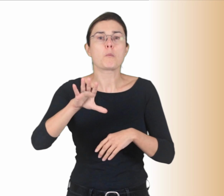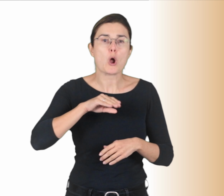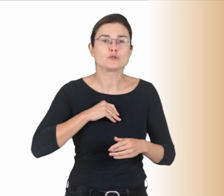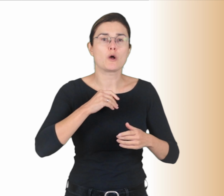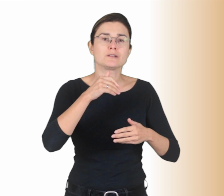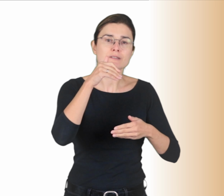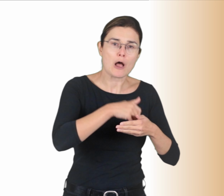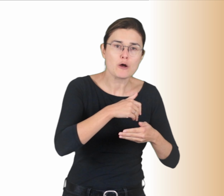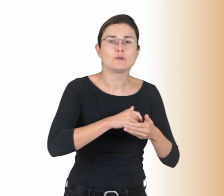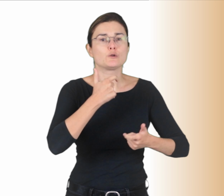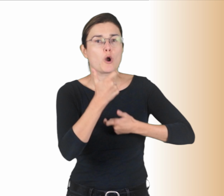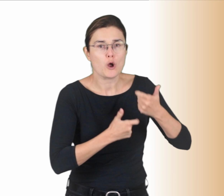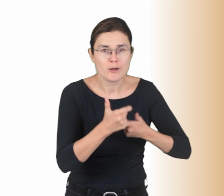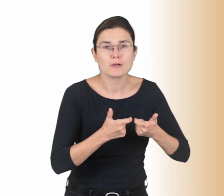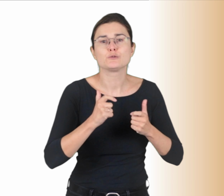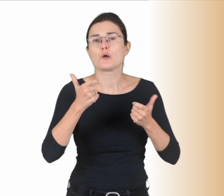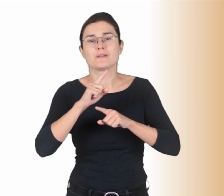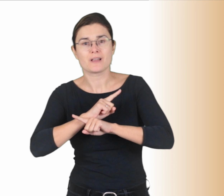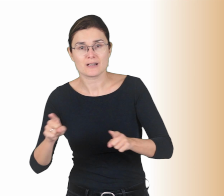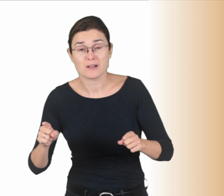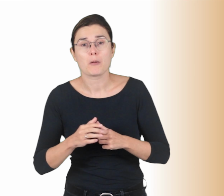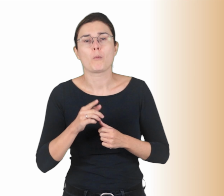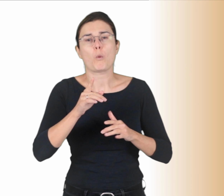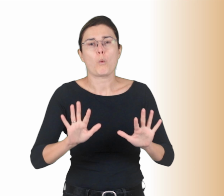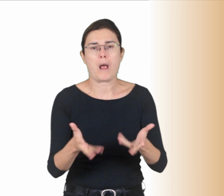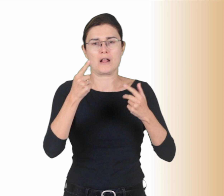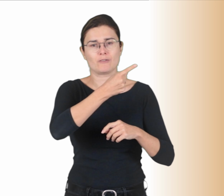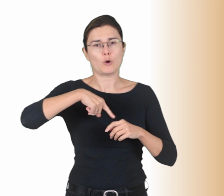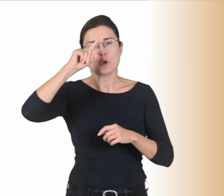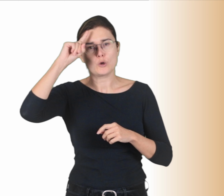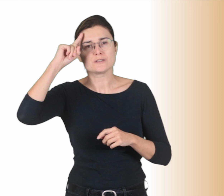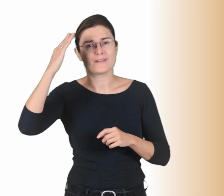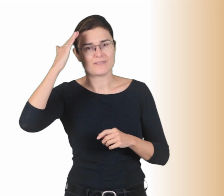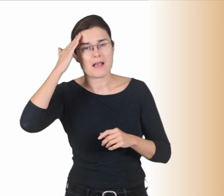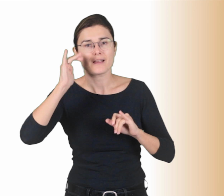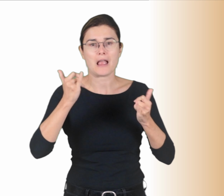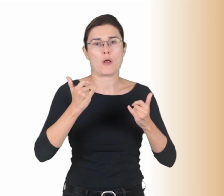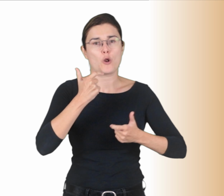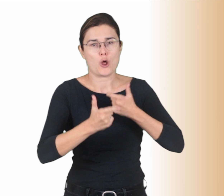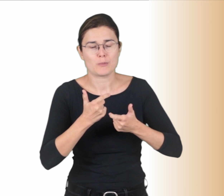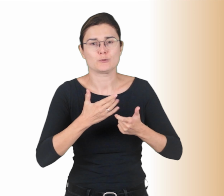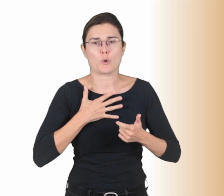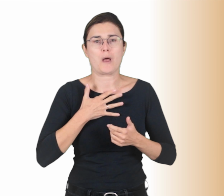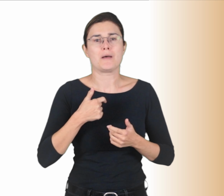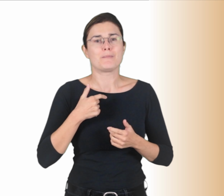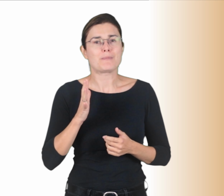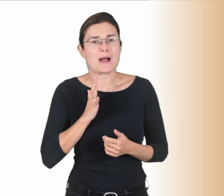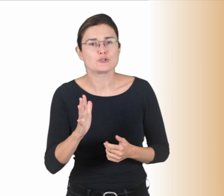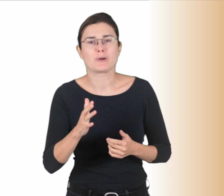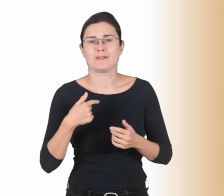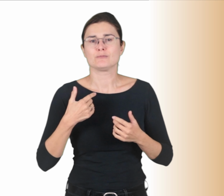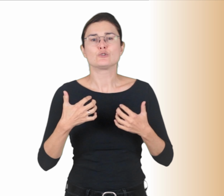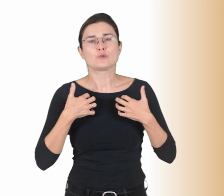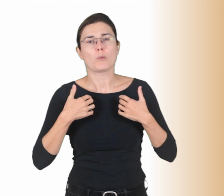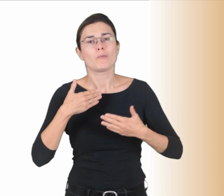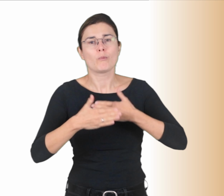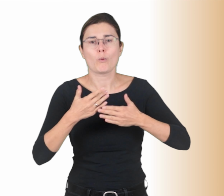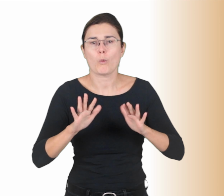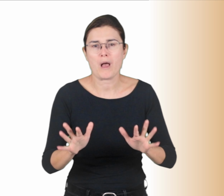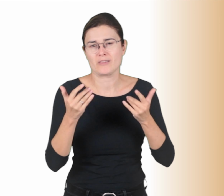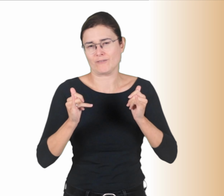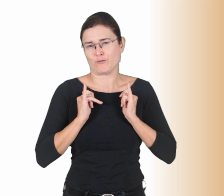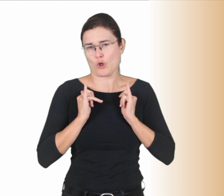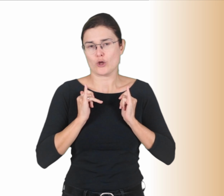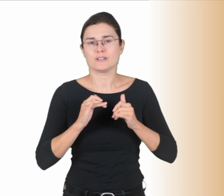według których należy postępować, aby każdy czuł się komfortowo i bezpiecznie.